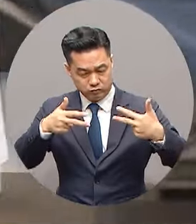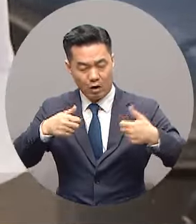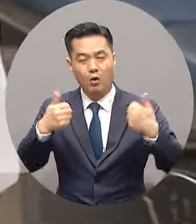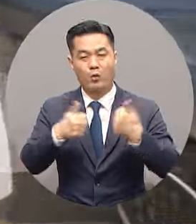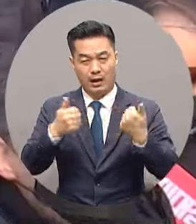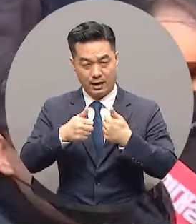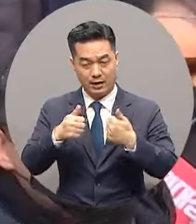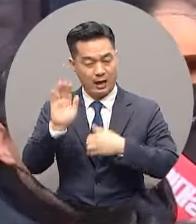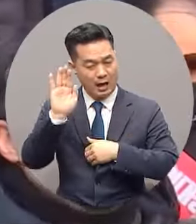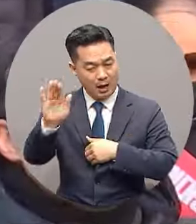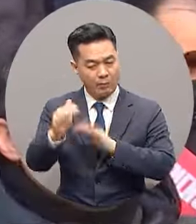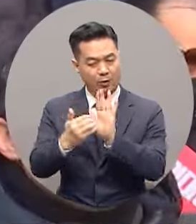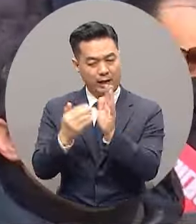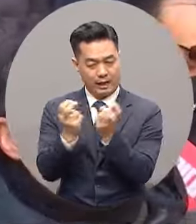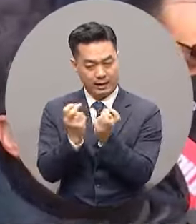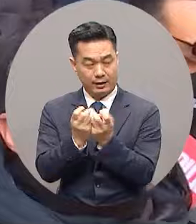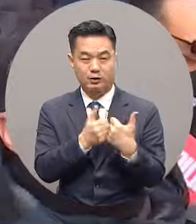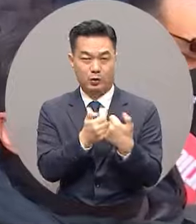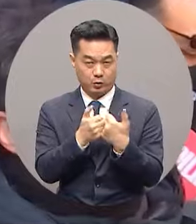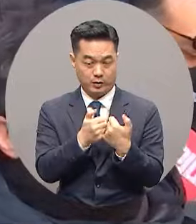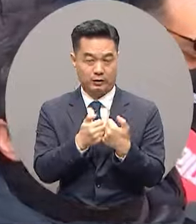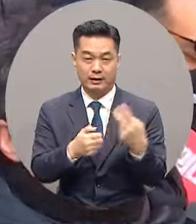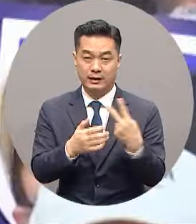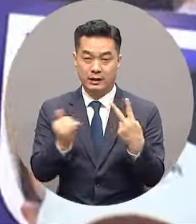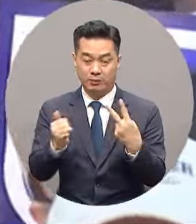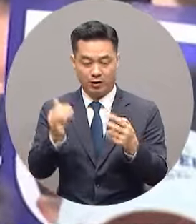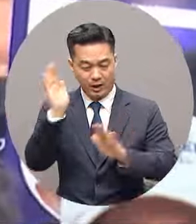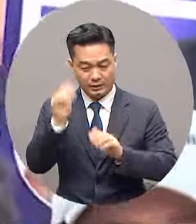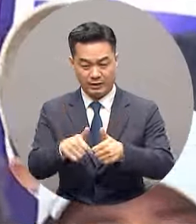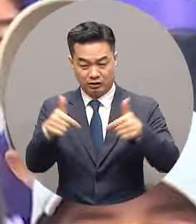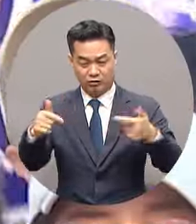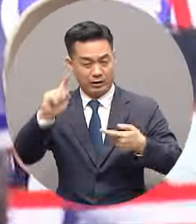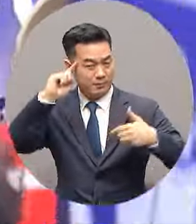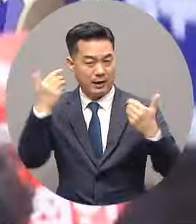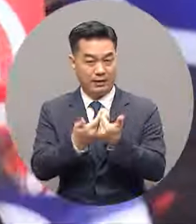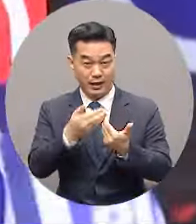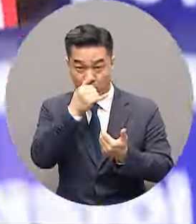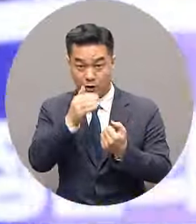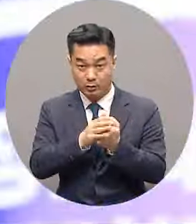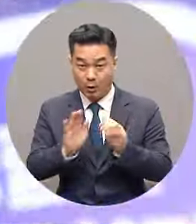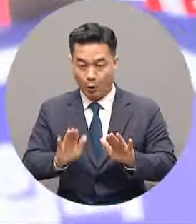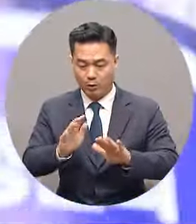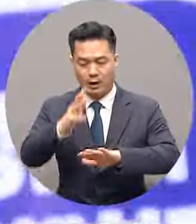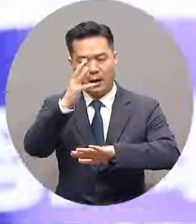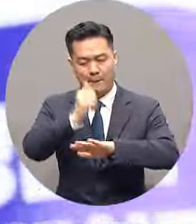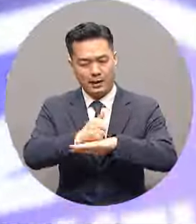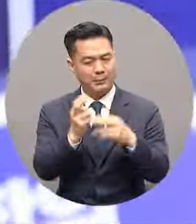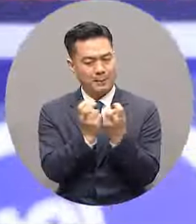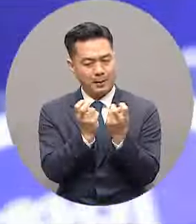오늘 저녁 8시 온라인 회의를 열고 향후 대응 방안을 논의합니다. 이들 단체들이 의대 2000명 증원에 반대해온 만큼 오늘 회의에서 최후의